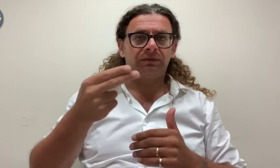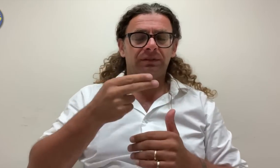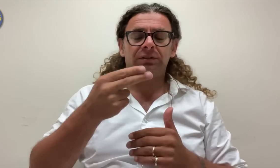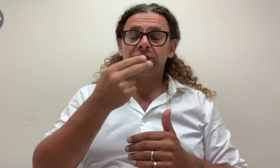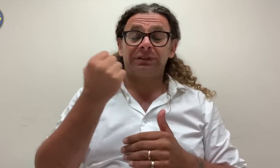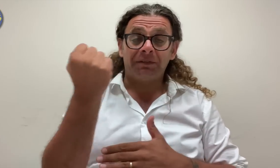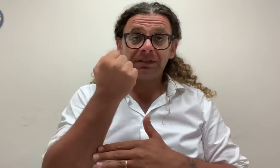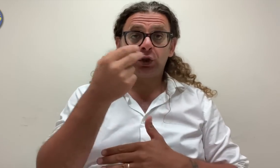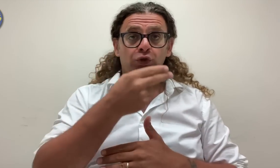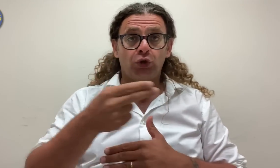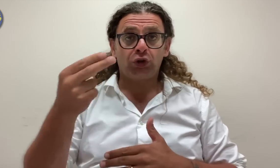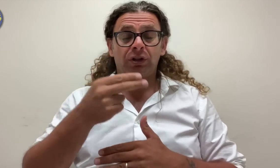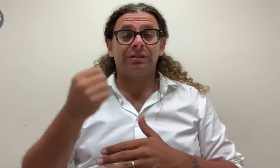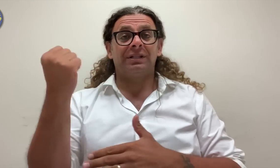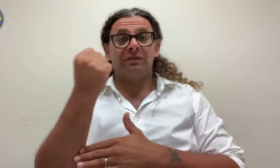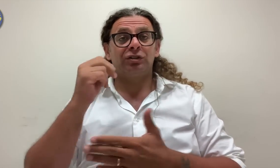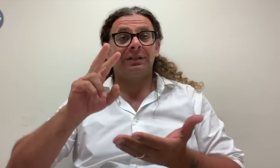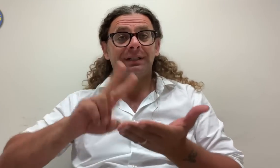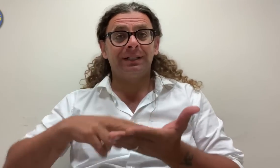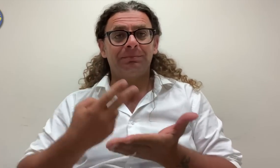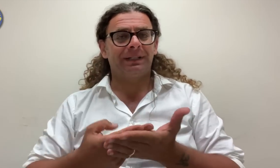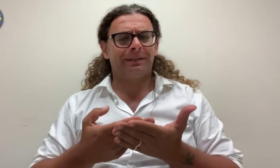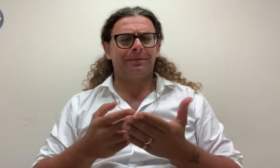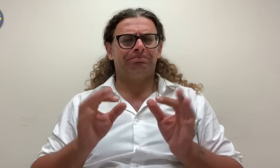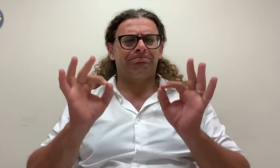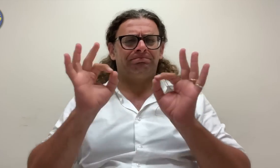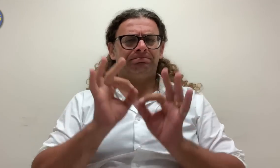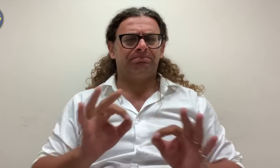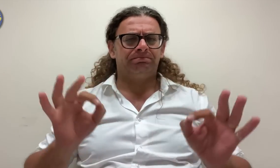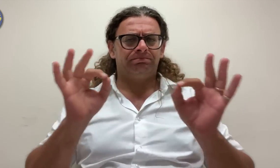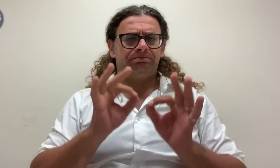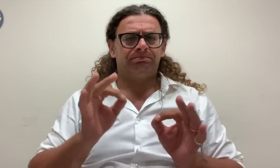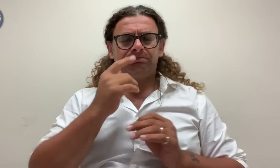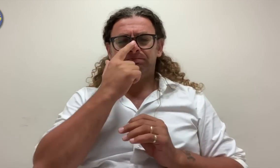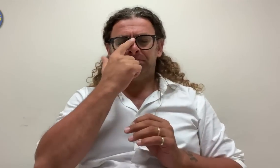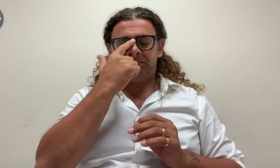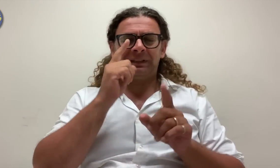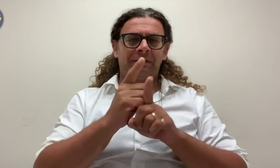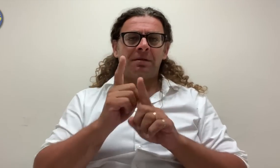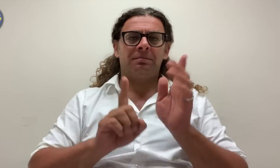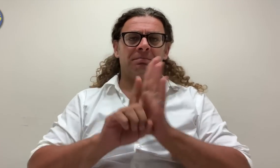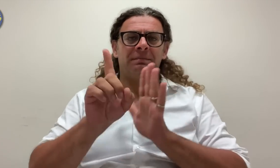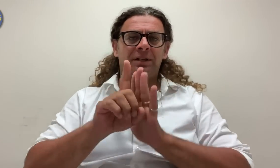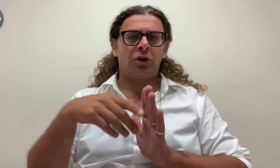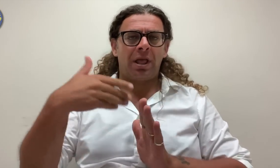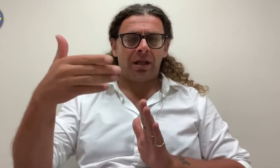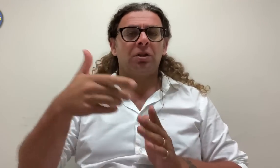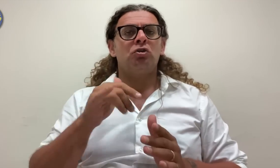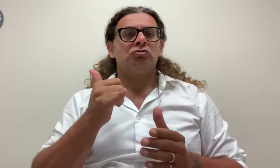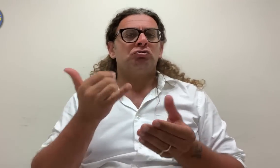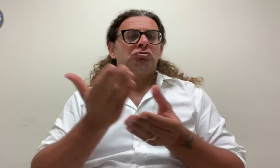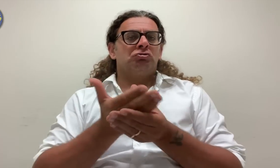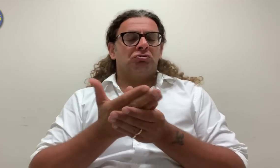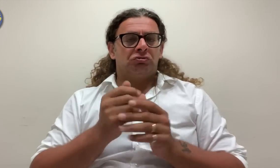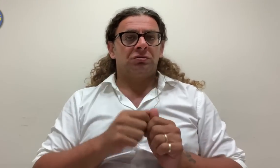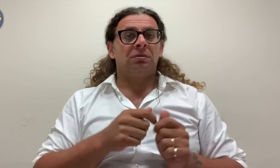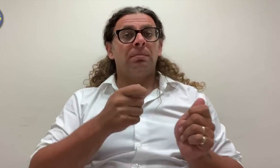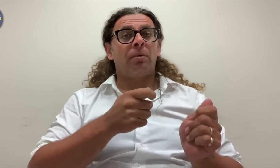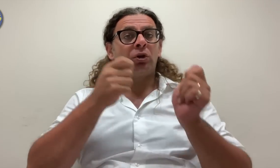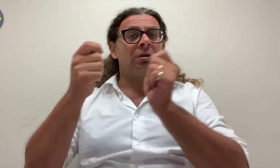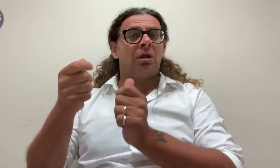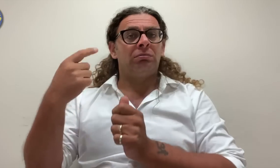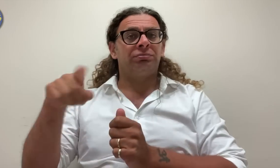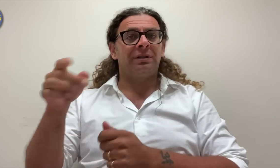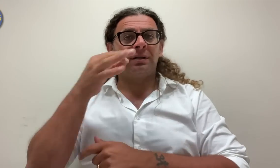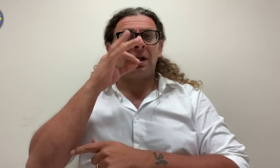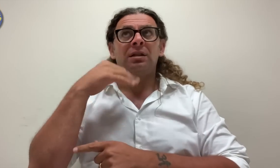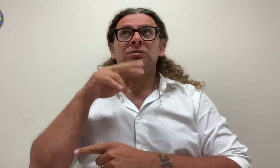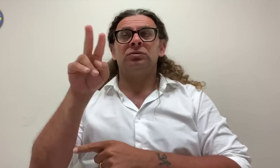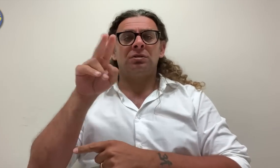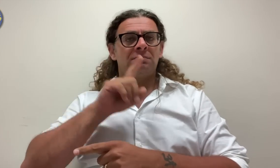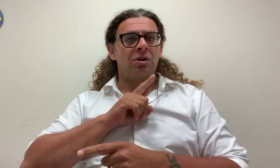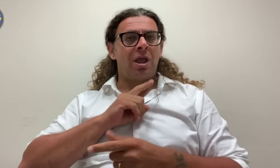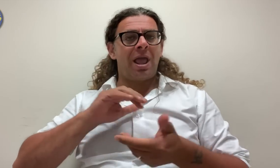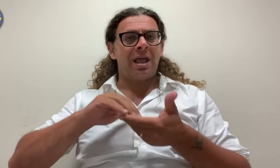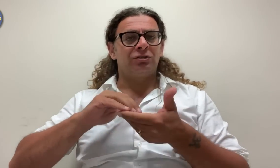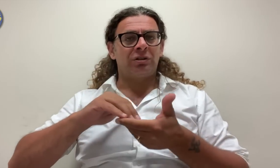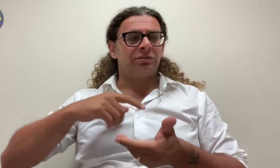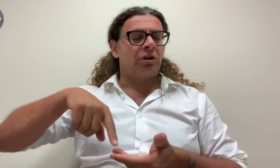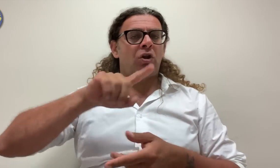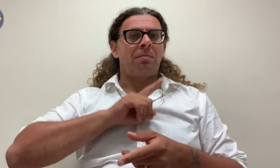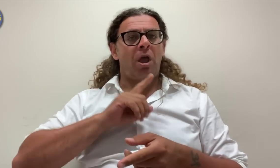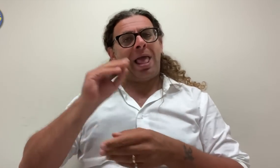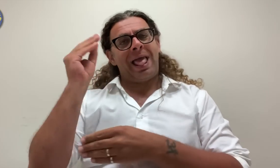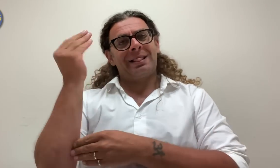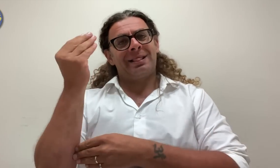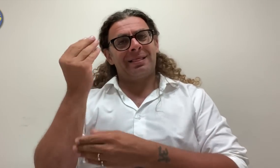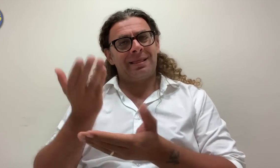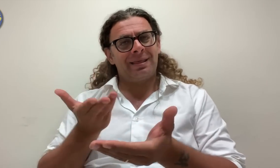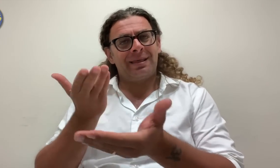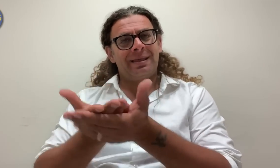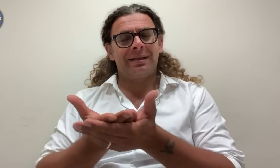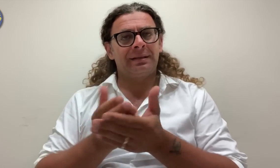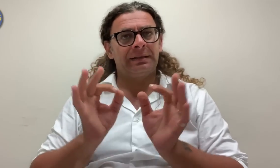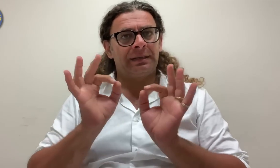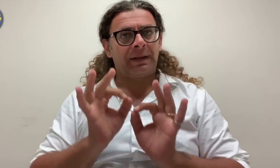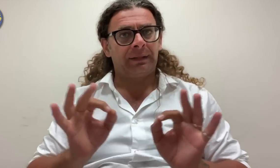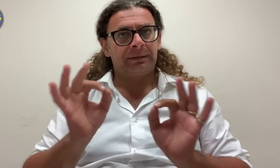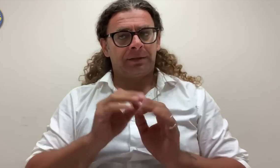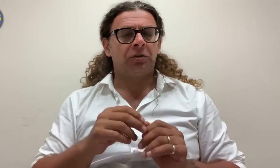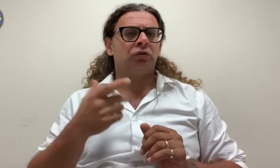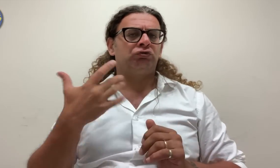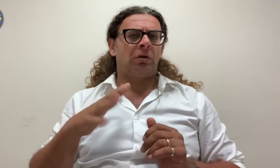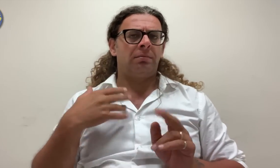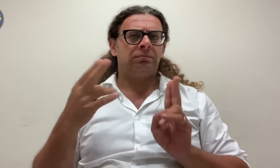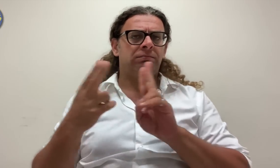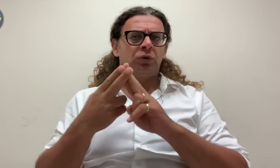servizio di sottotitolazione e il servizio di interpretariato che avrebbero dovuto essere raccolte ma nulla è stato fatto; per tale ragione, ho richiesto subito un